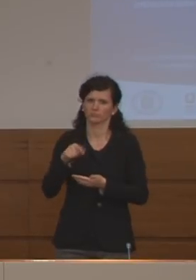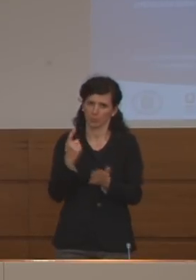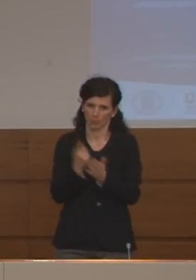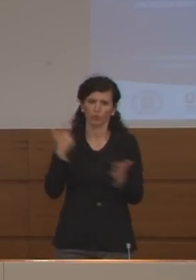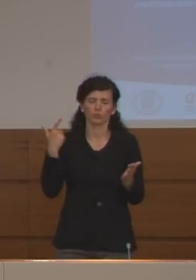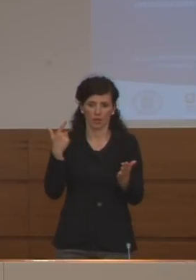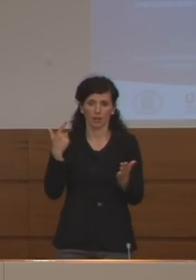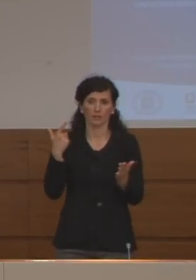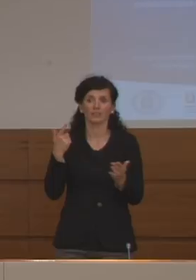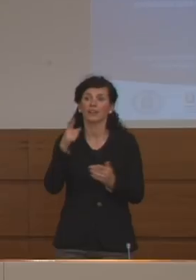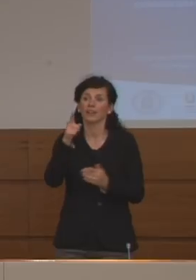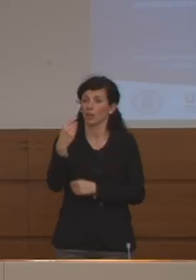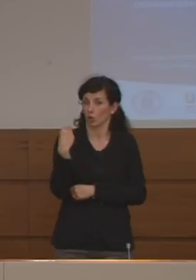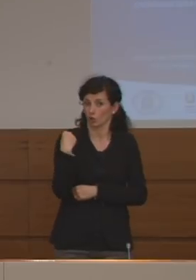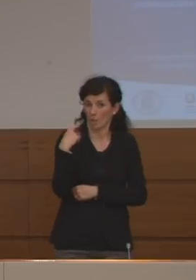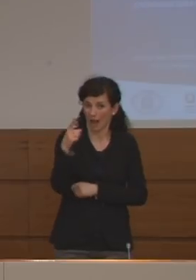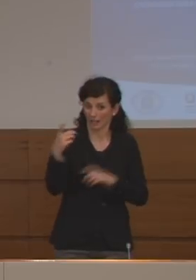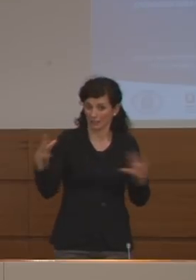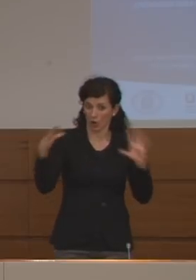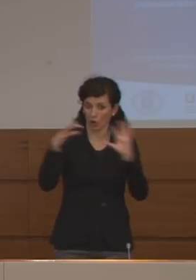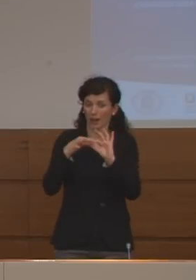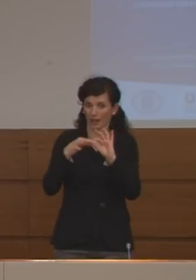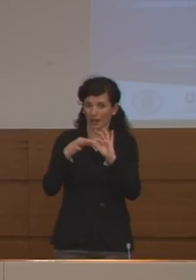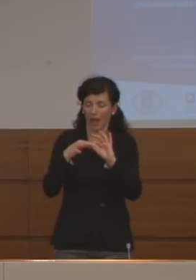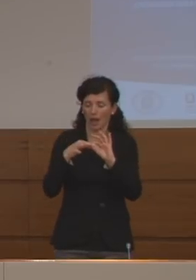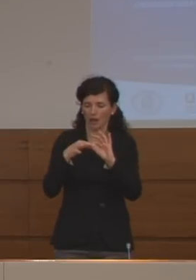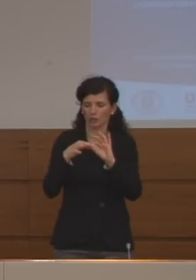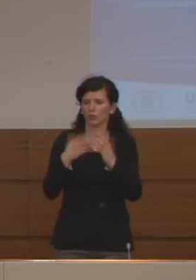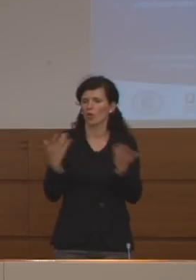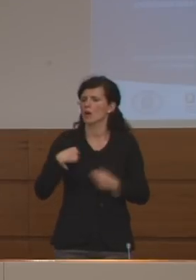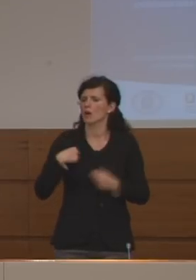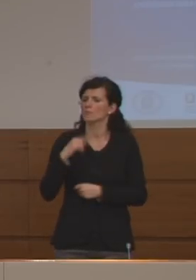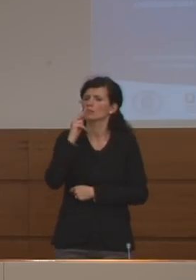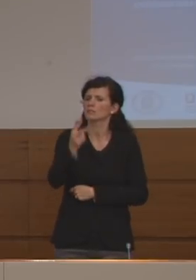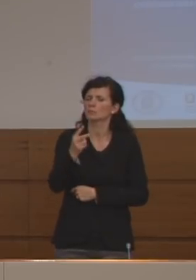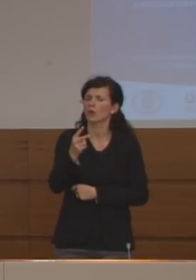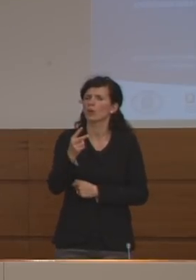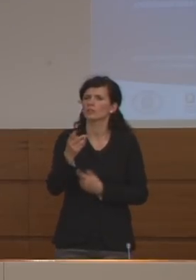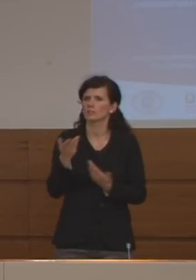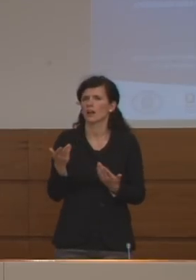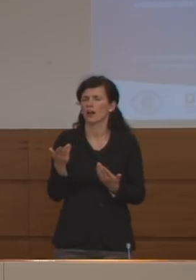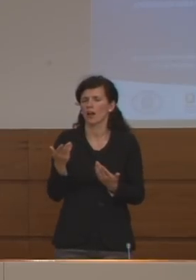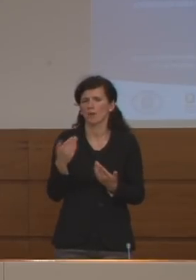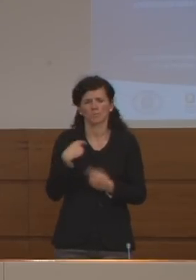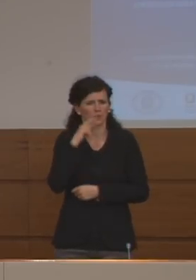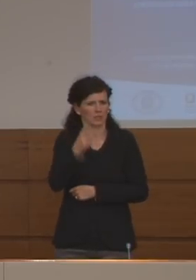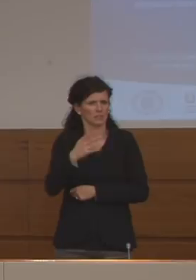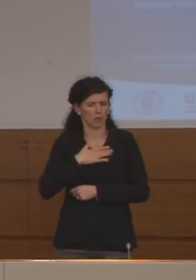della sua domanda, dico in maniera chiara che tutto quello